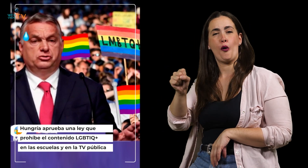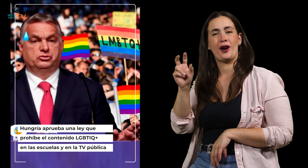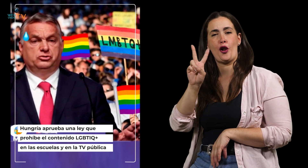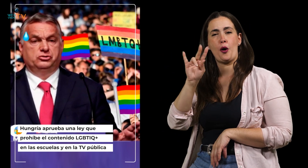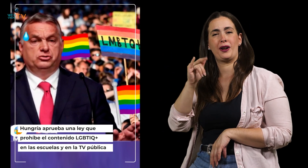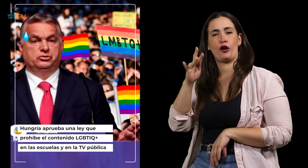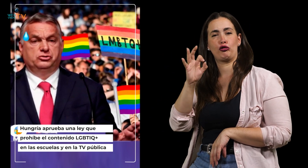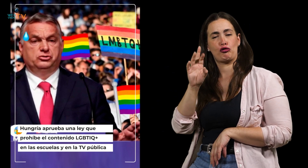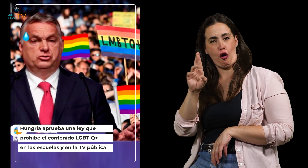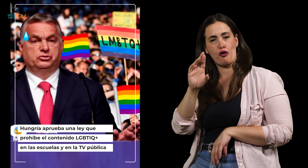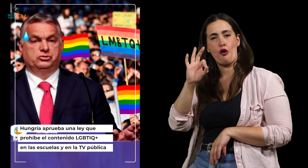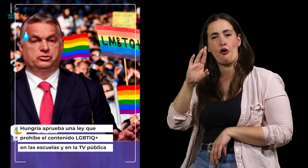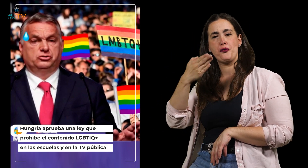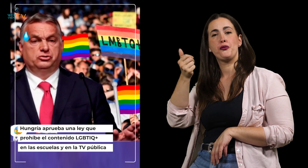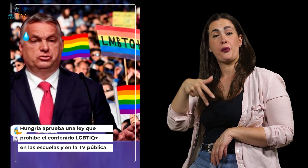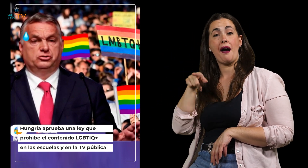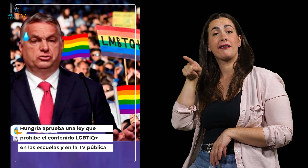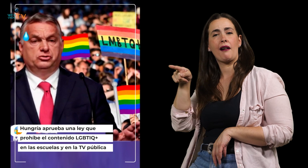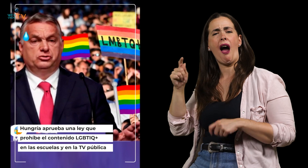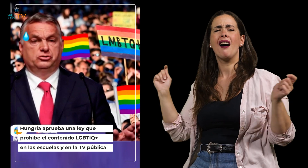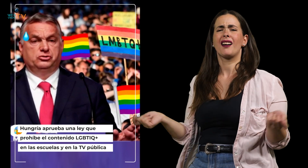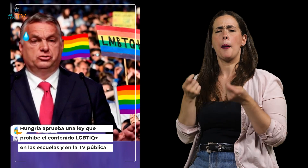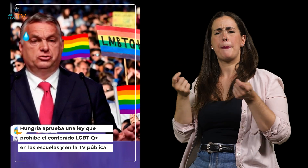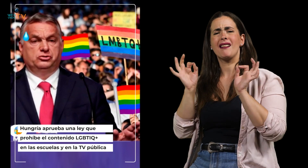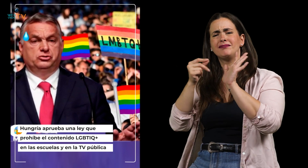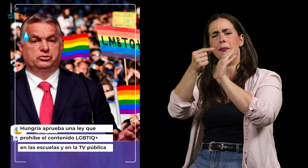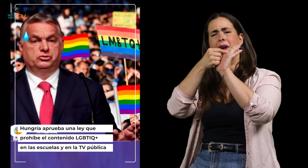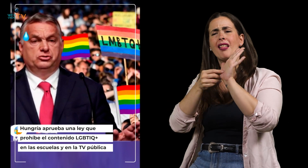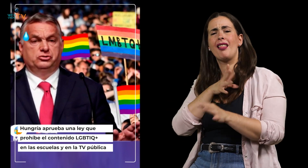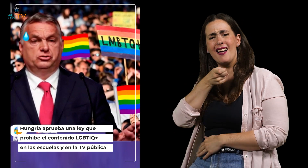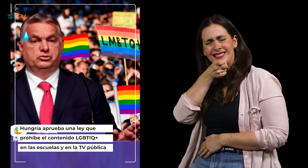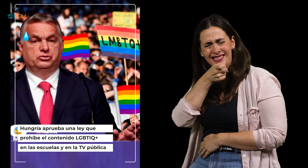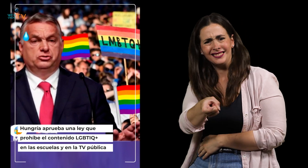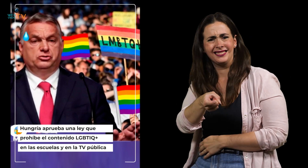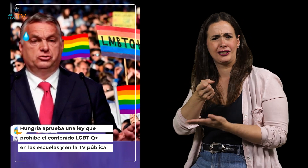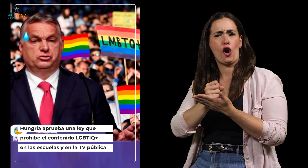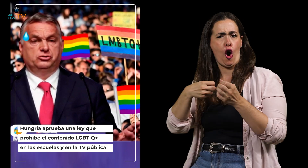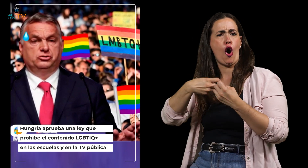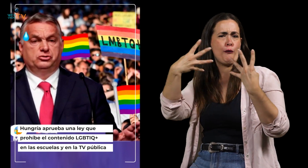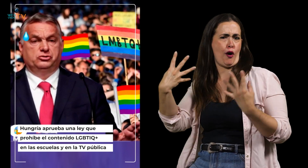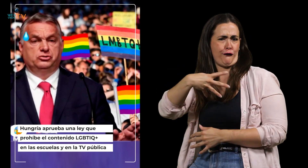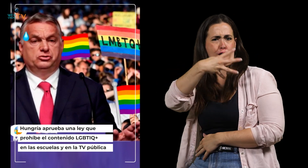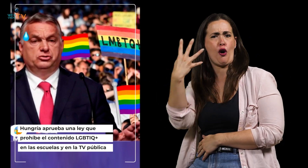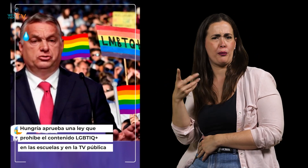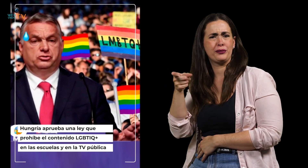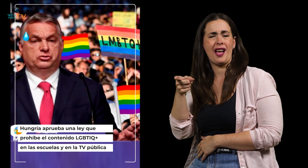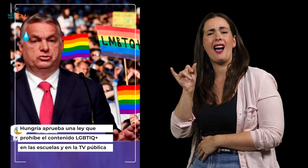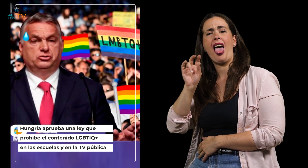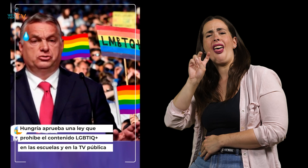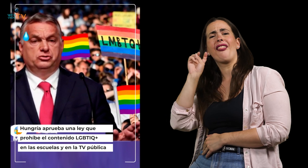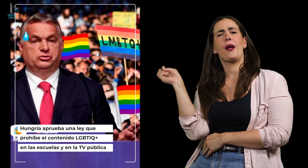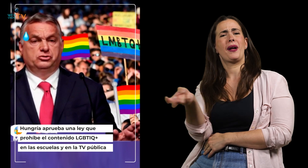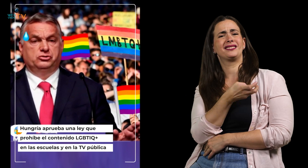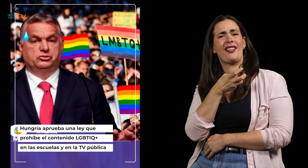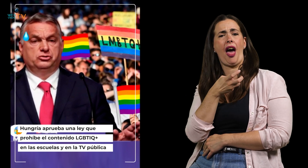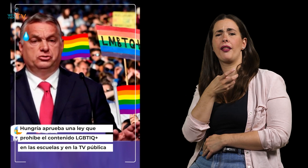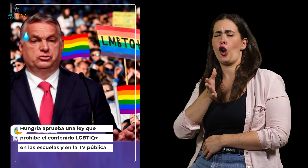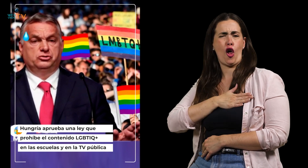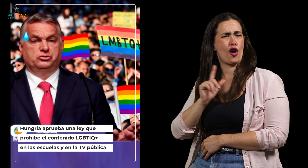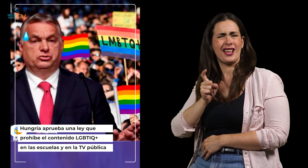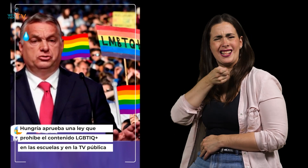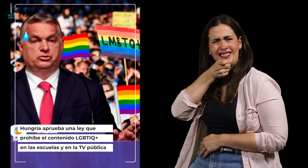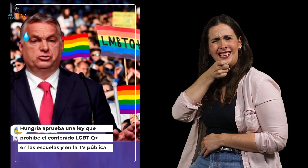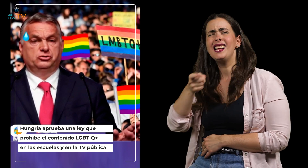El Gobierno de Viktor Orbán intensifica su campaña de medidas homófobas y antidiversidad